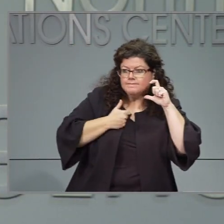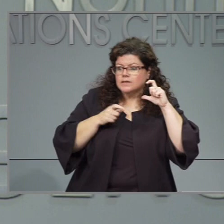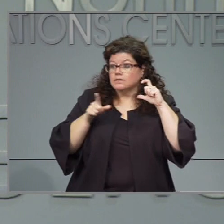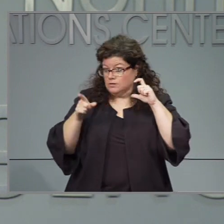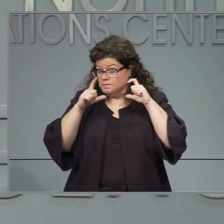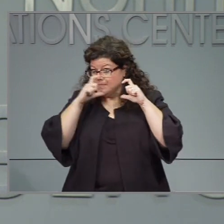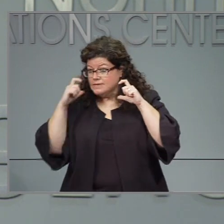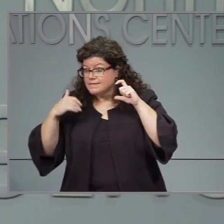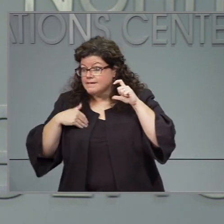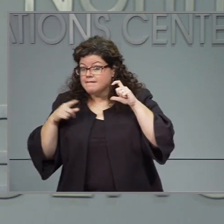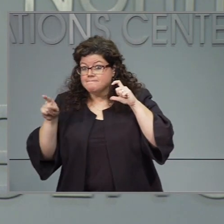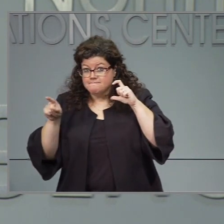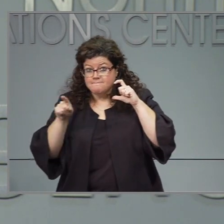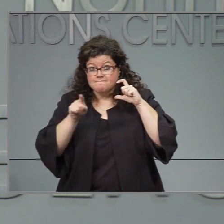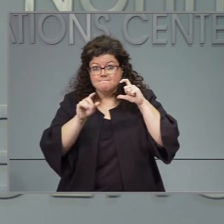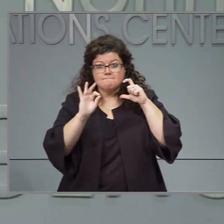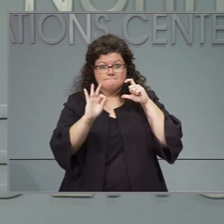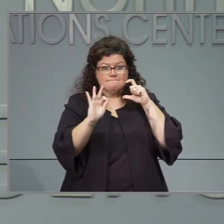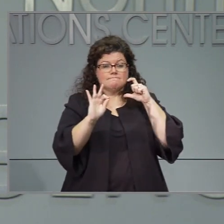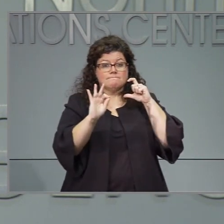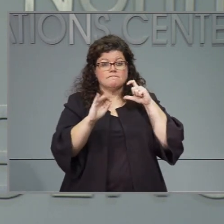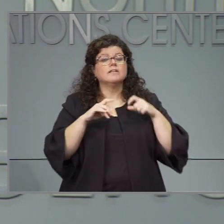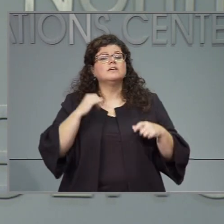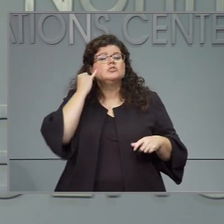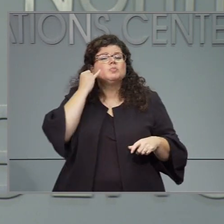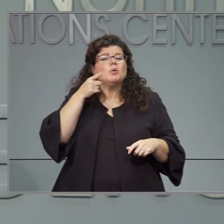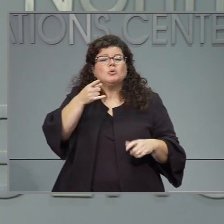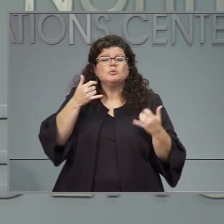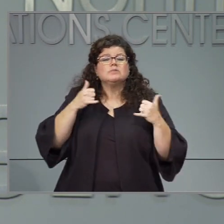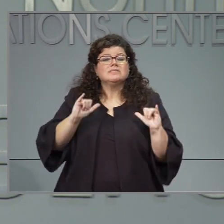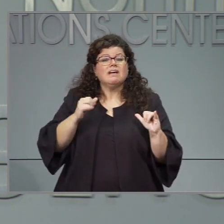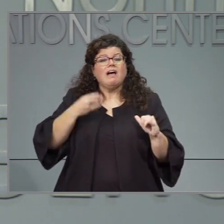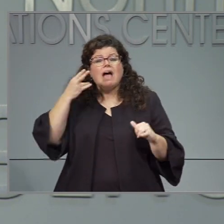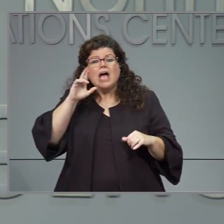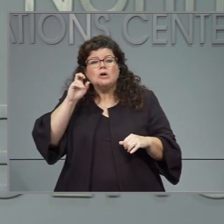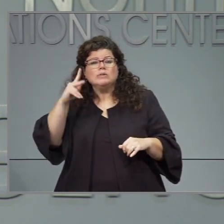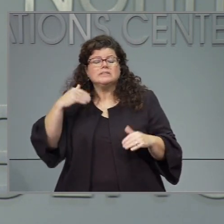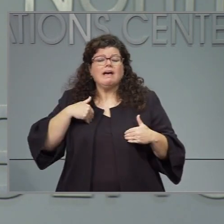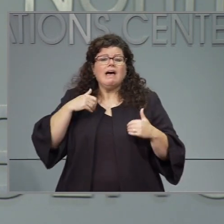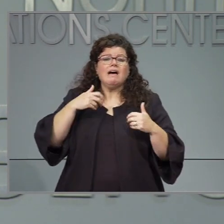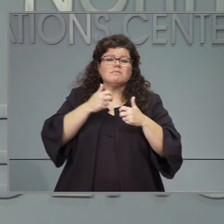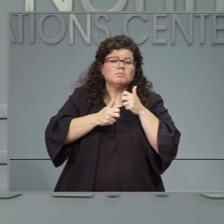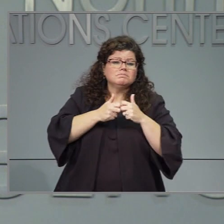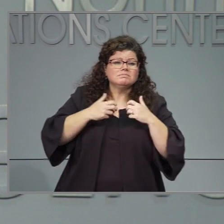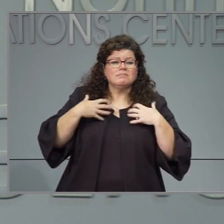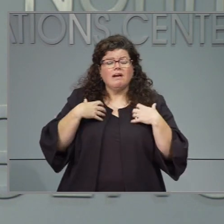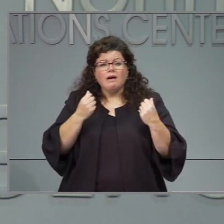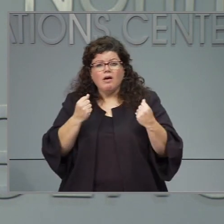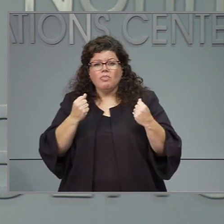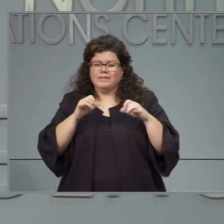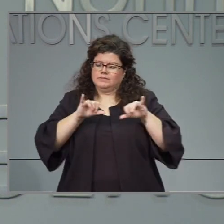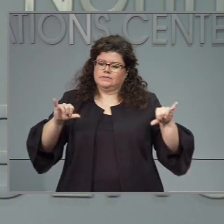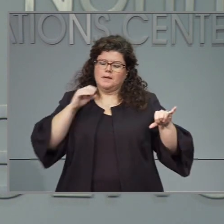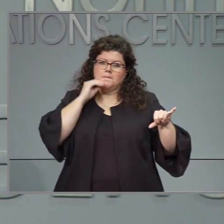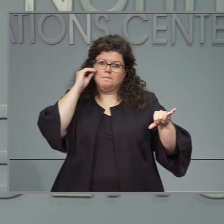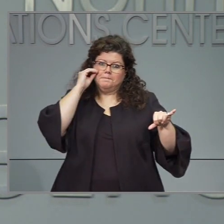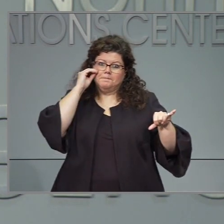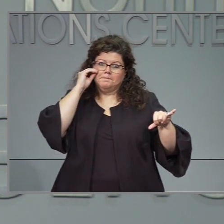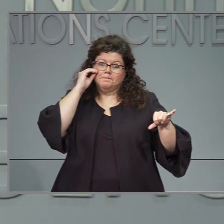alrededor hagan lo mismo, si continúa estando en alto riesgo, usted estará más seguro en casa si va a salir a hagan